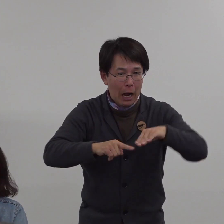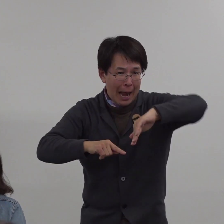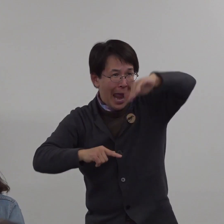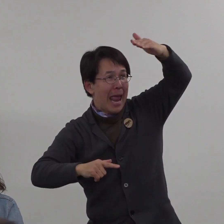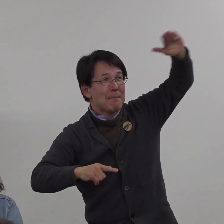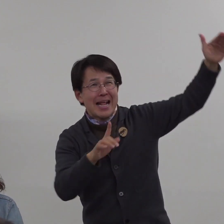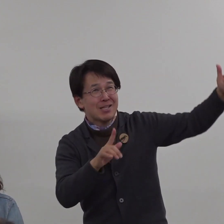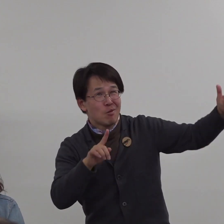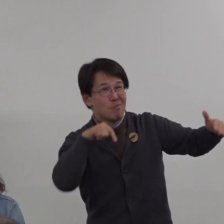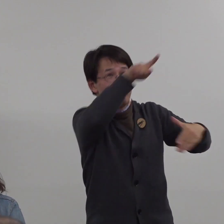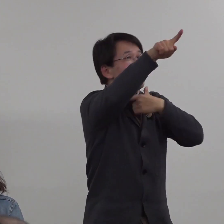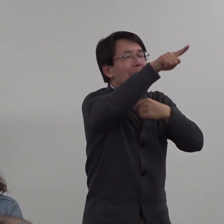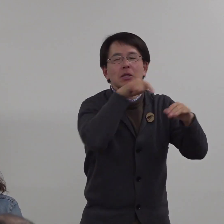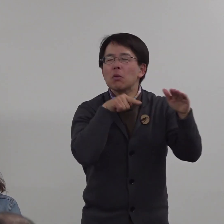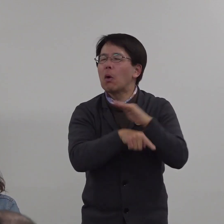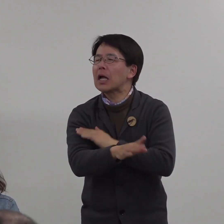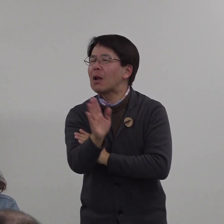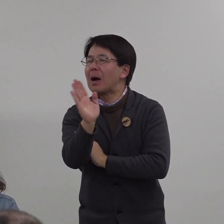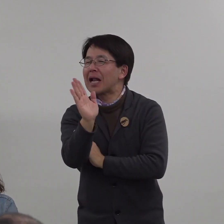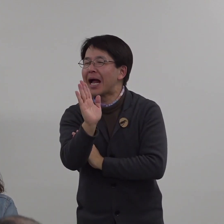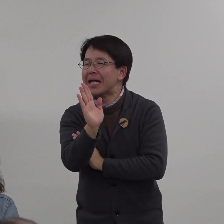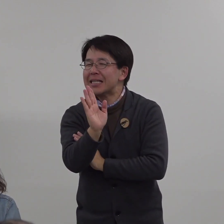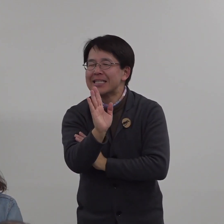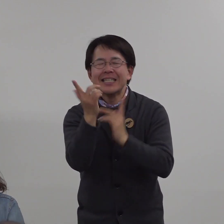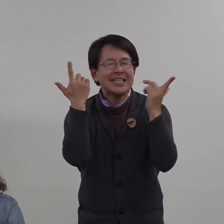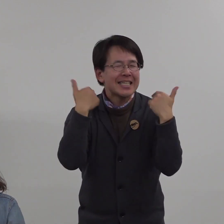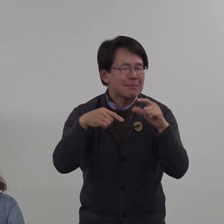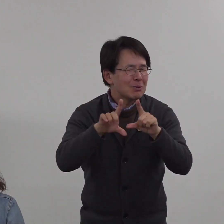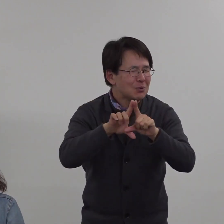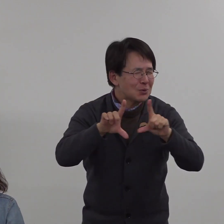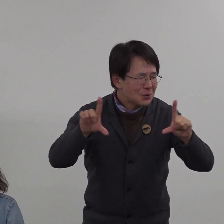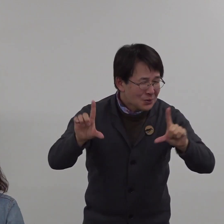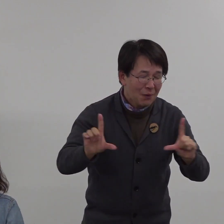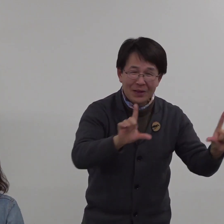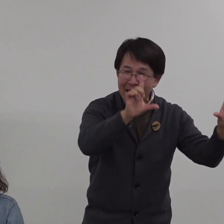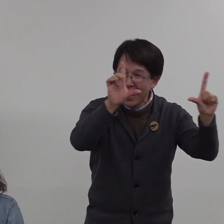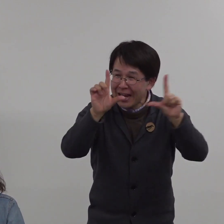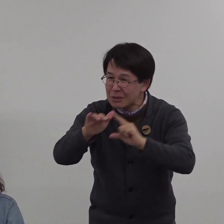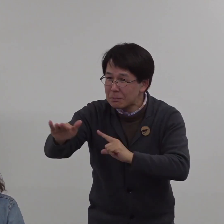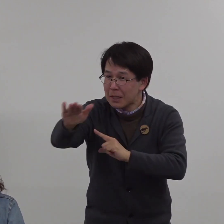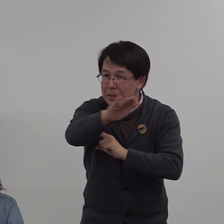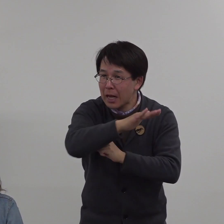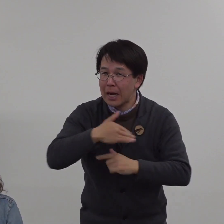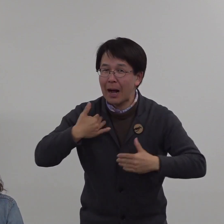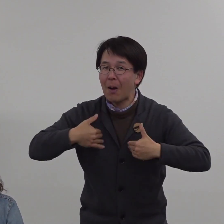そうではなくて日々、普通の生活を皆さんが楽しむのと同じようにしたい